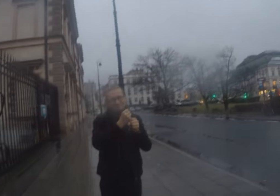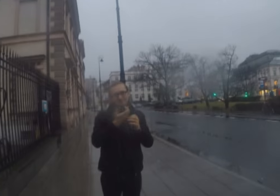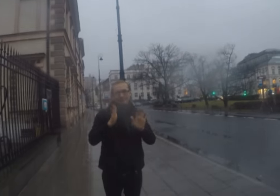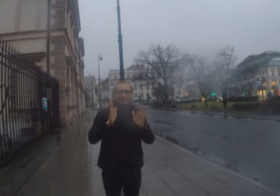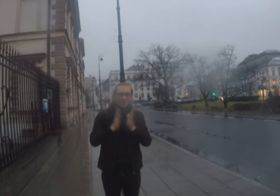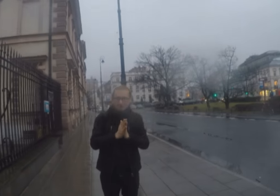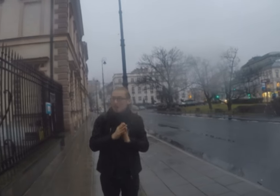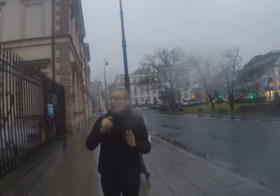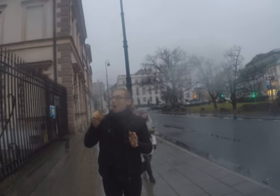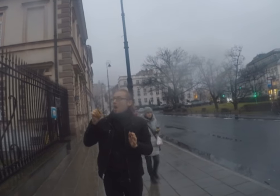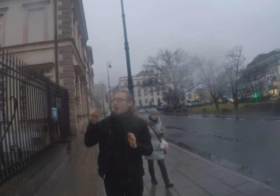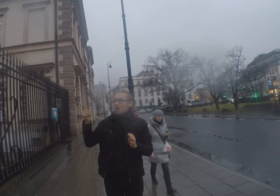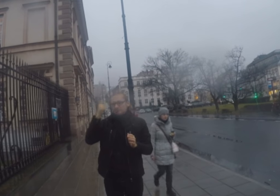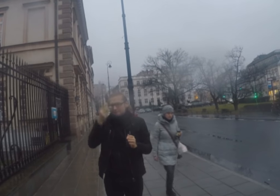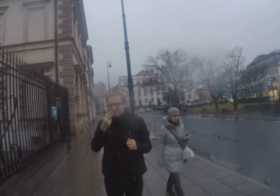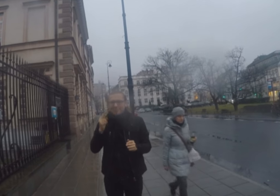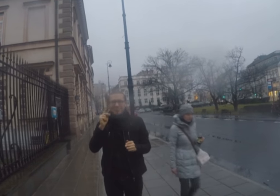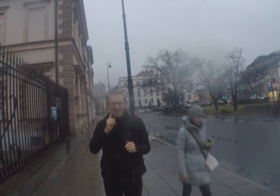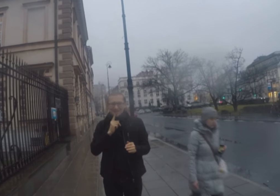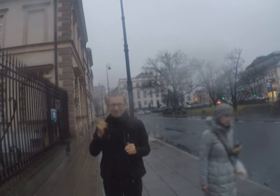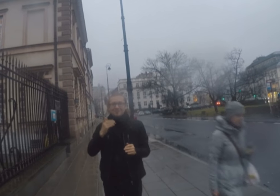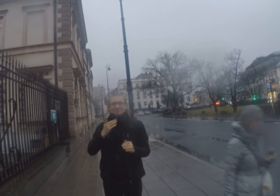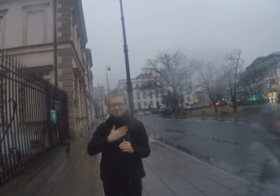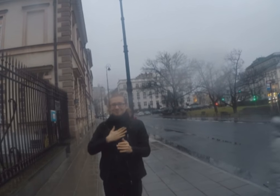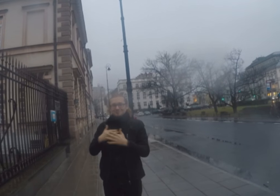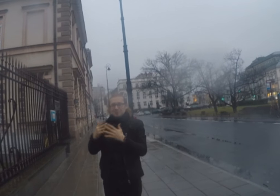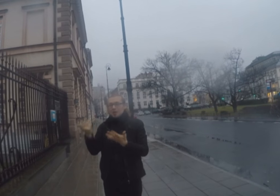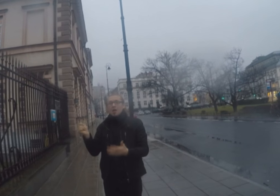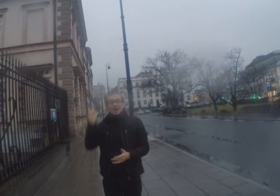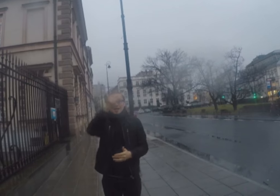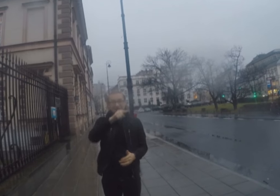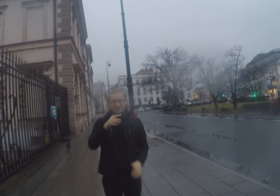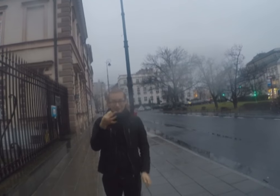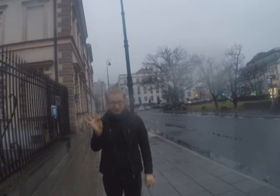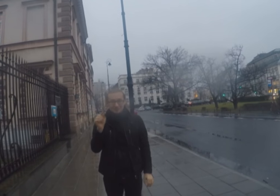Er arbeitet dort und traf hier auf der Straße oft Gehörlose. Er wollte helfen, also fuhr er nach Frankreich.